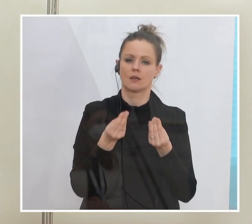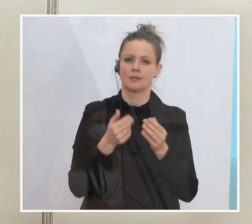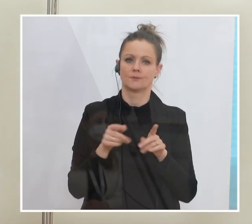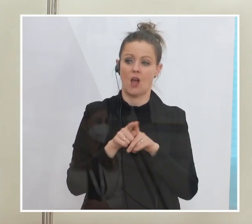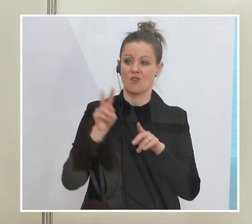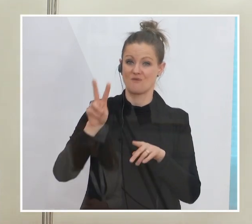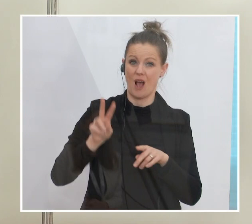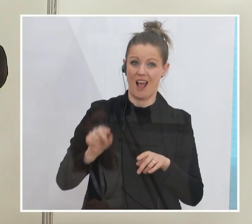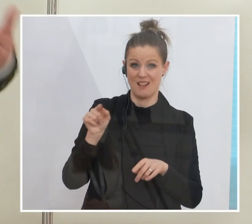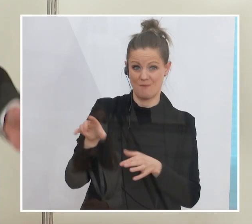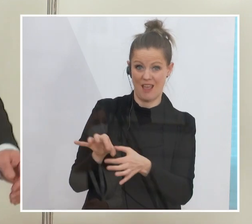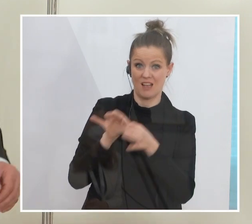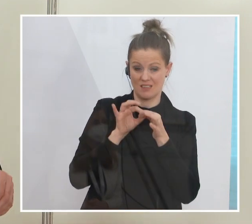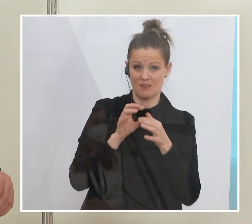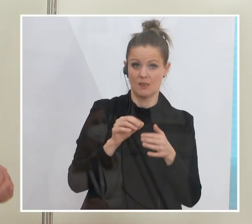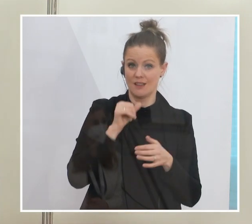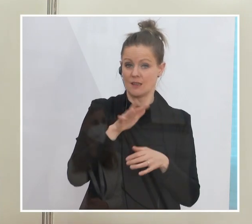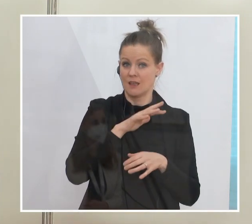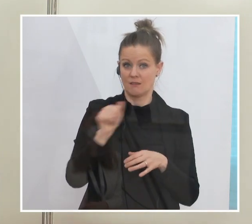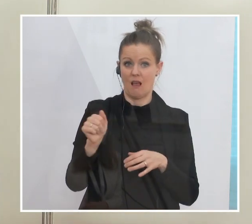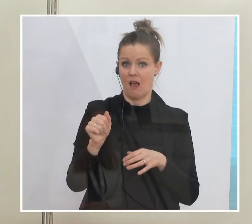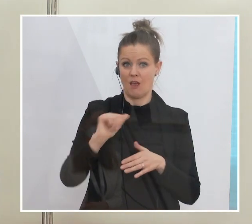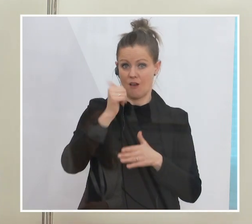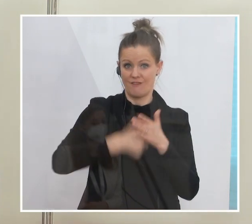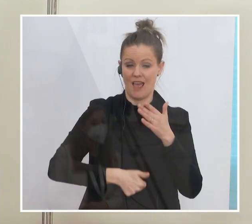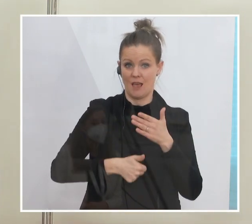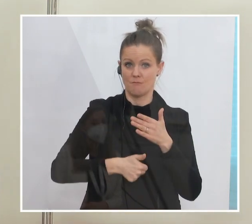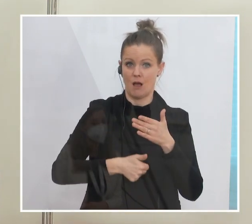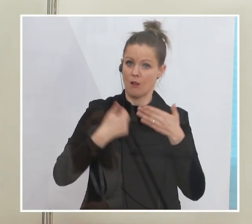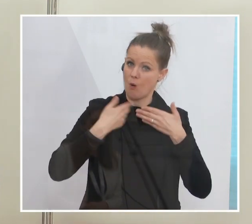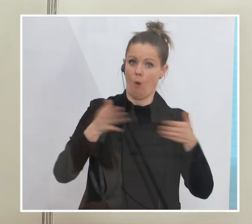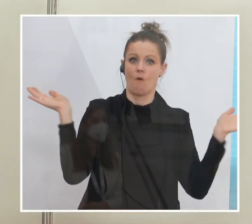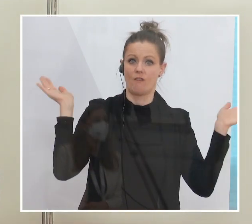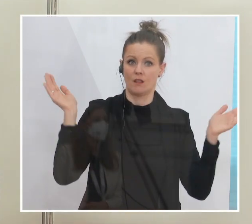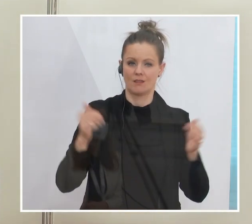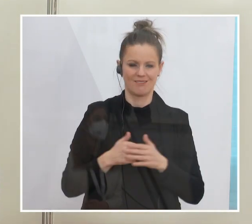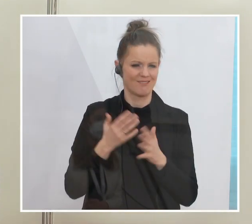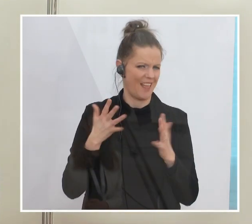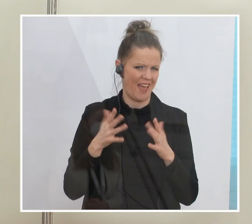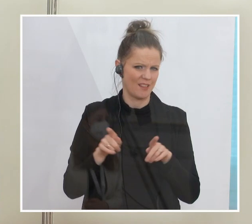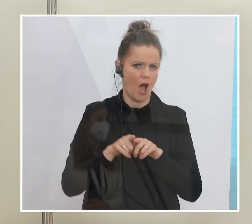nicht alles auf einmal geschieht, sondern auch dort wird in Schritten gedacht. Das